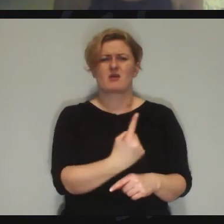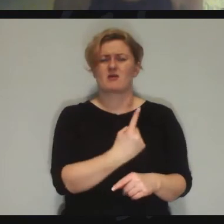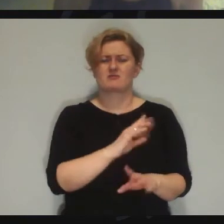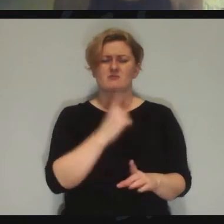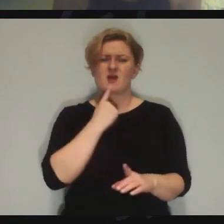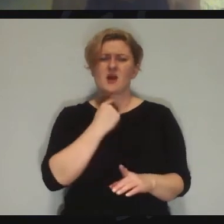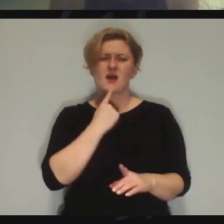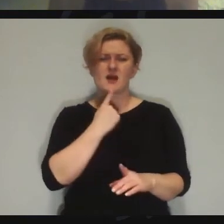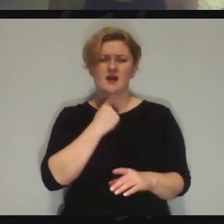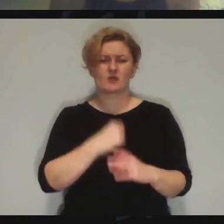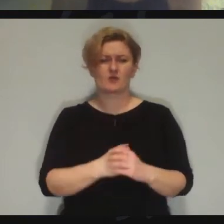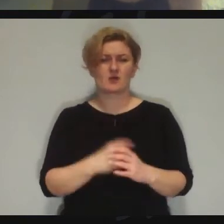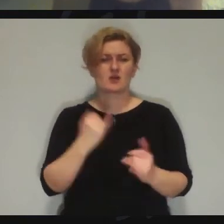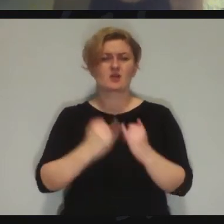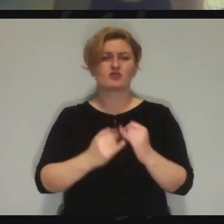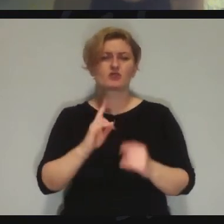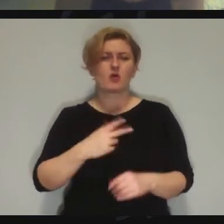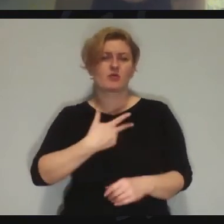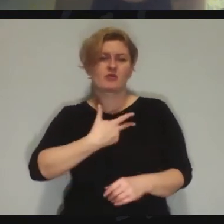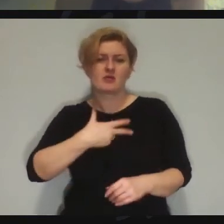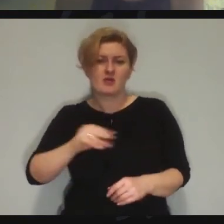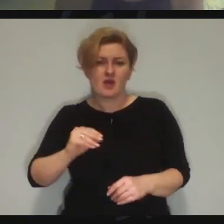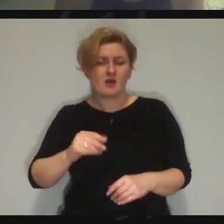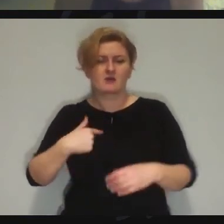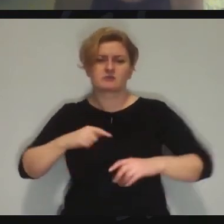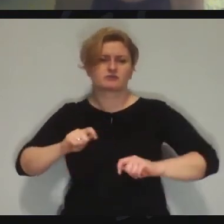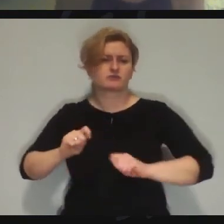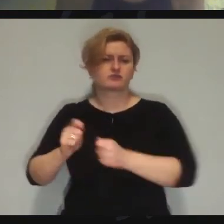Jeżeli ktoś jest nastawiony „na nie”, to takiej osoby nie zmuszam.